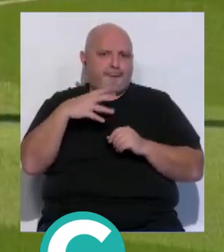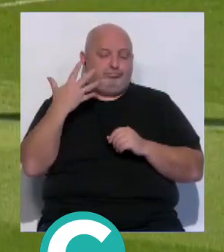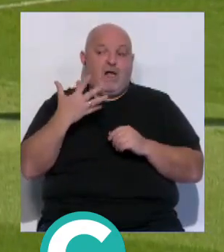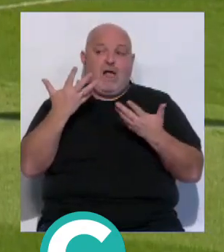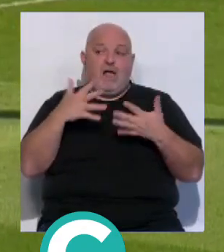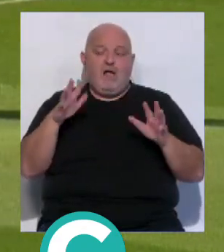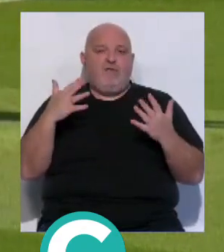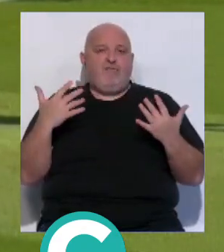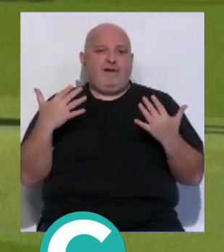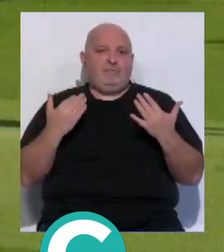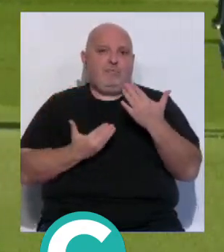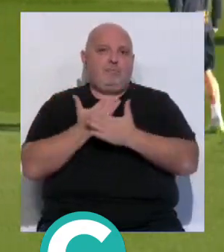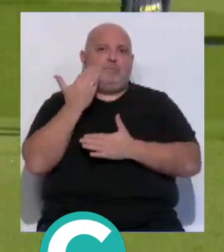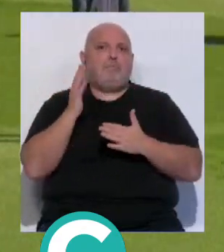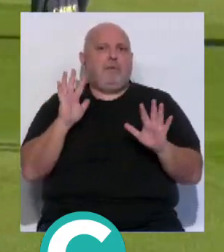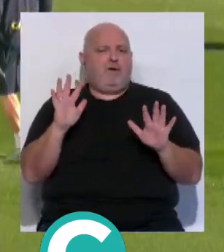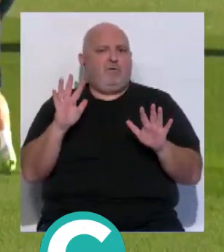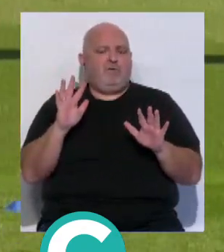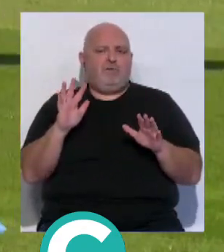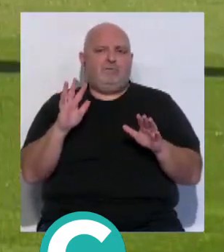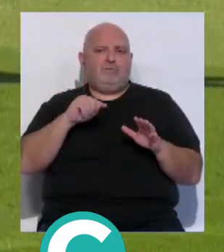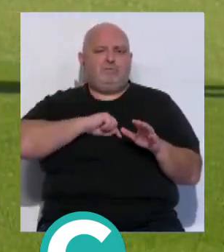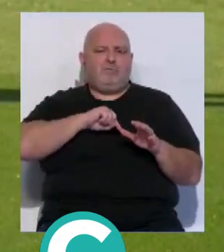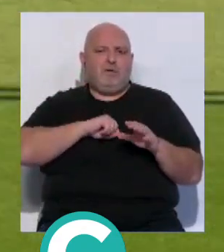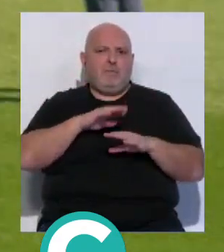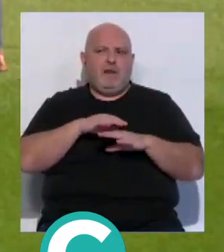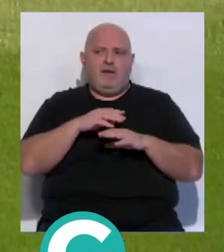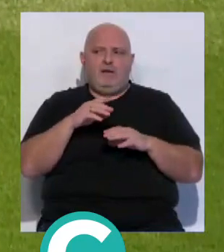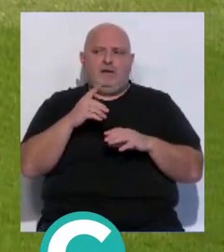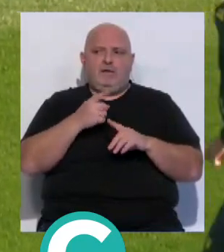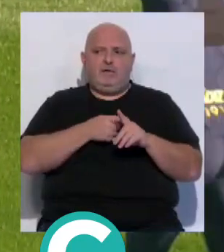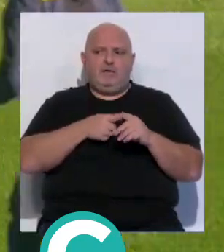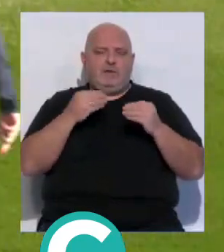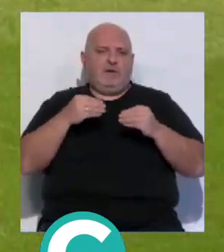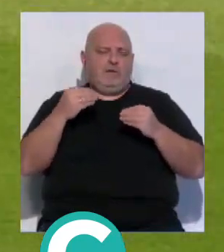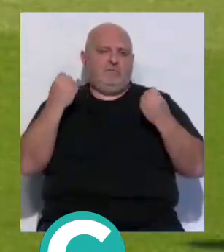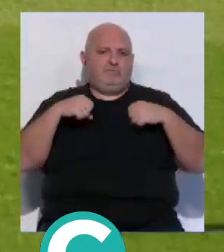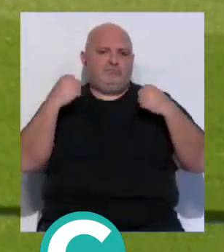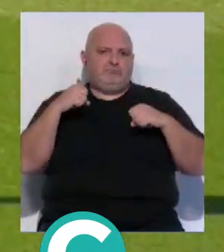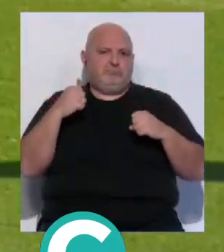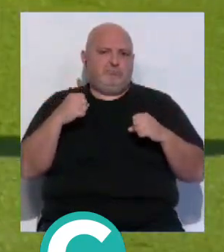a pesar de estar fresquito se estaba muy muy lindo para para realizar los entrenamientos y para estar